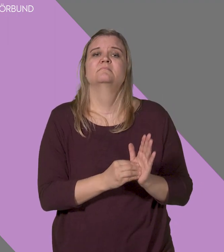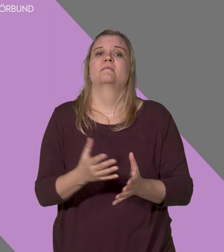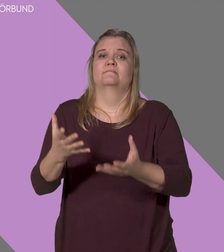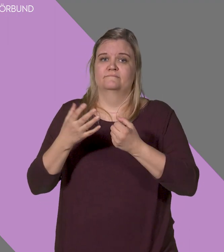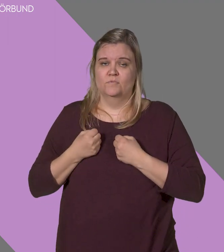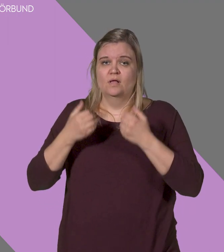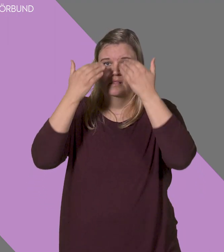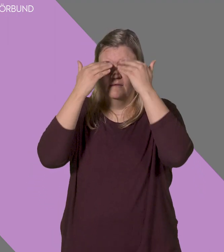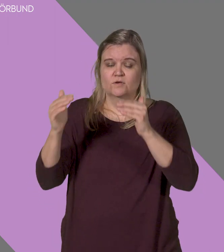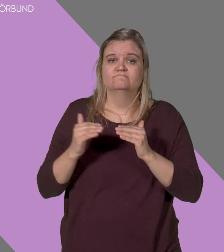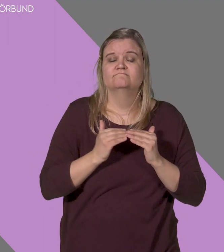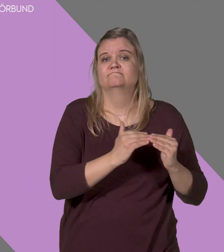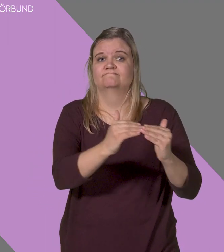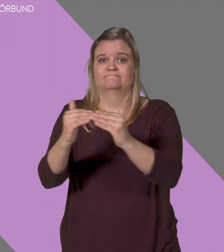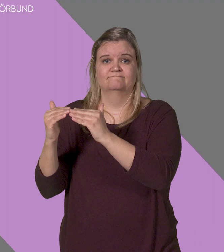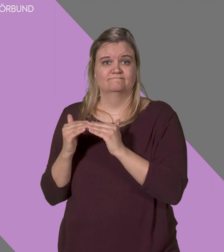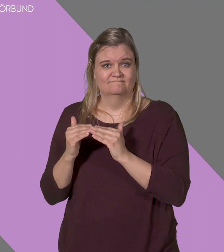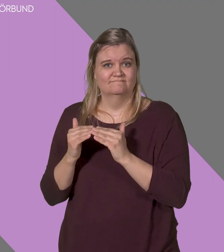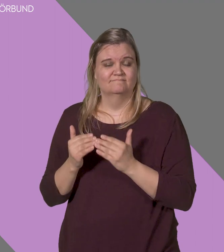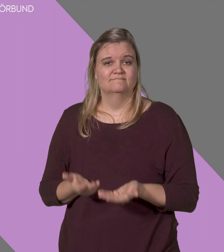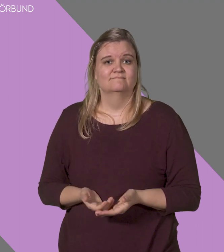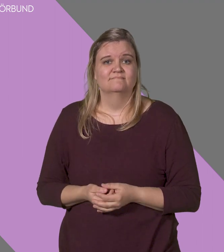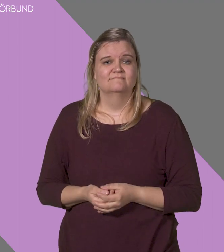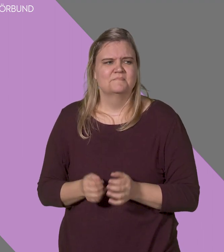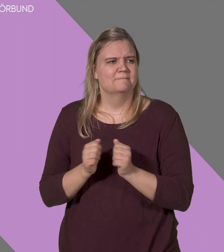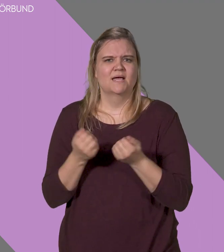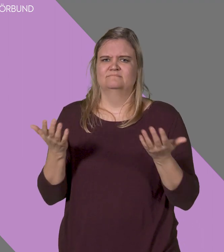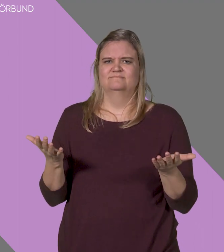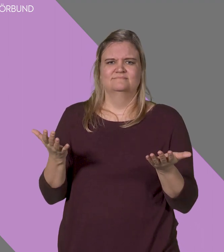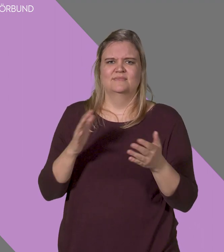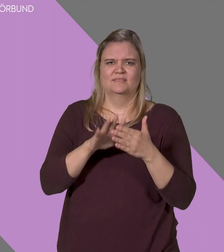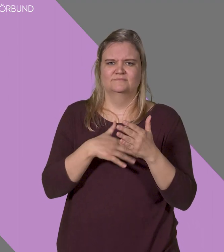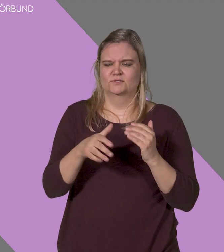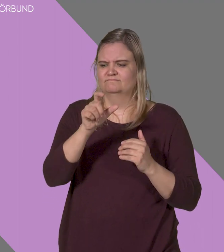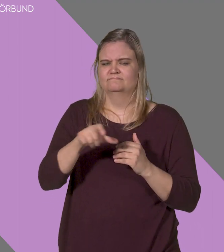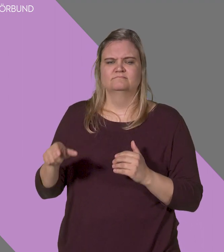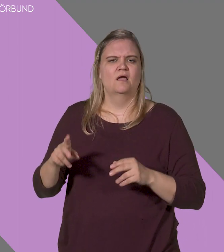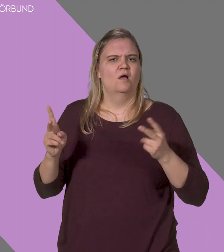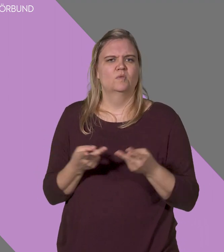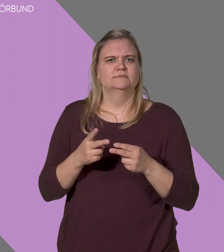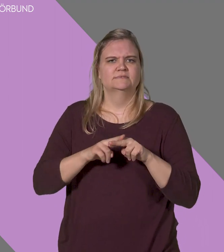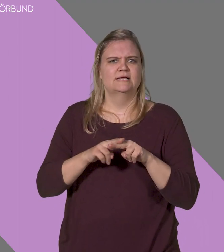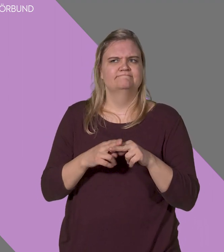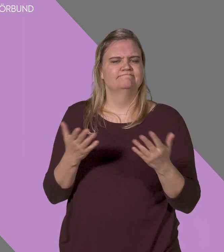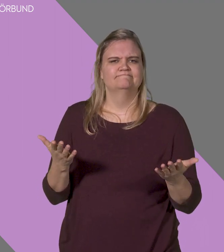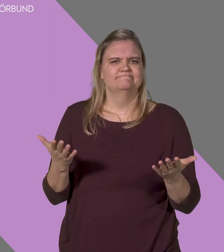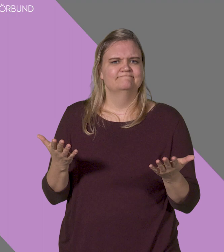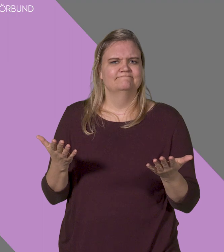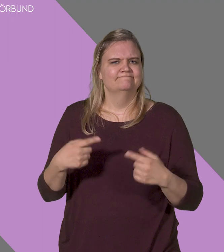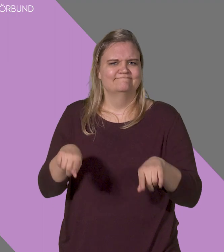för personer med funktionsnedsättning. Varför känner teckenspråkiga ändå fortfarande att saker och ting -